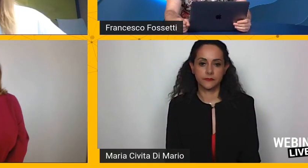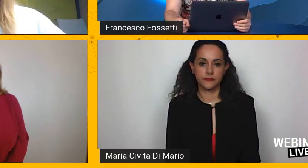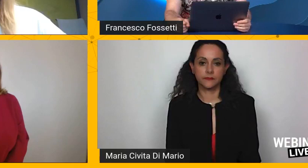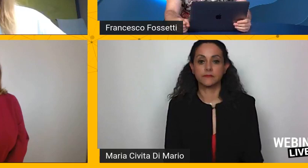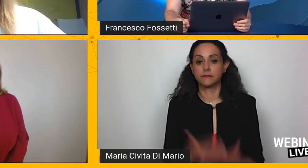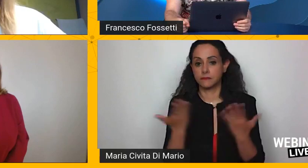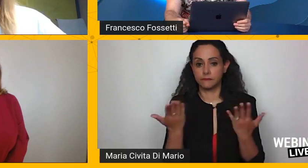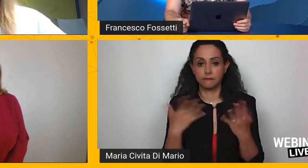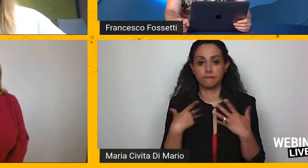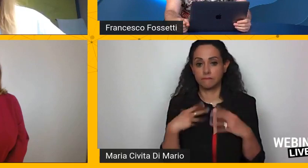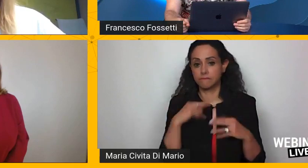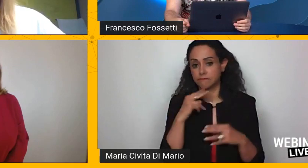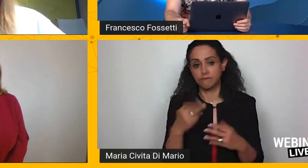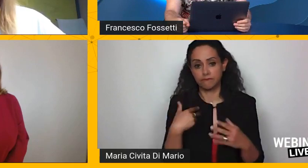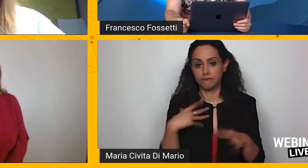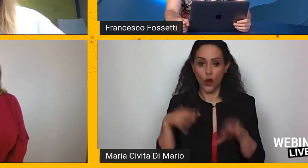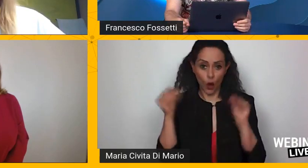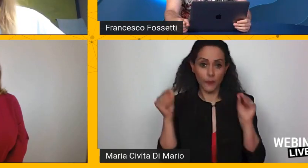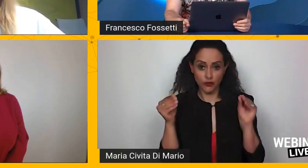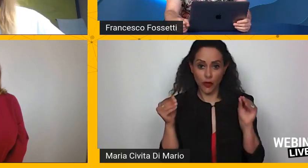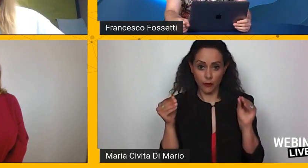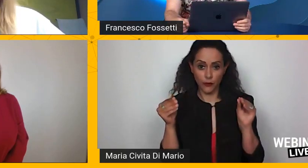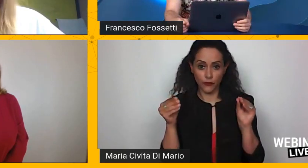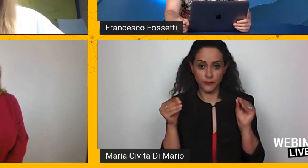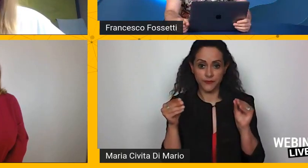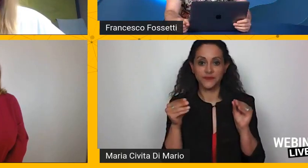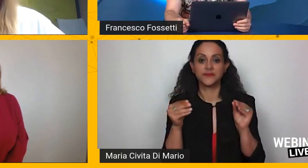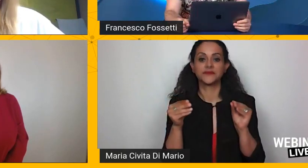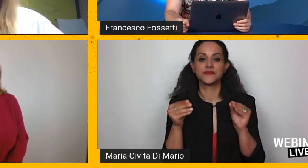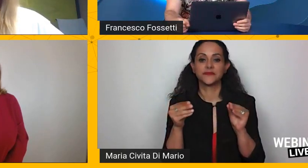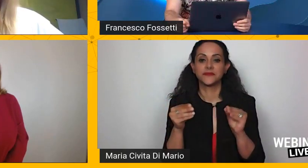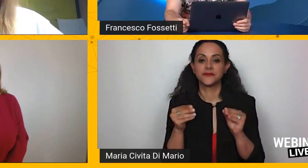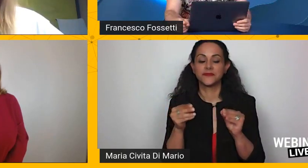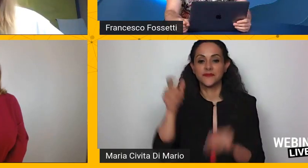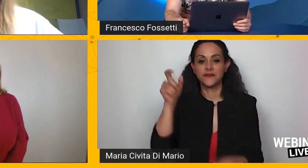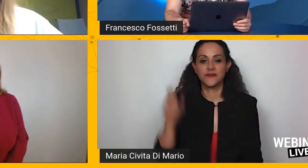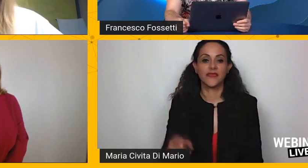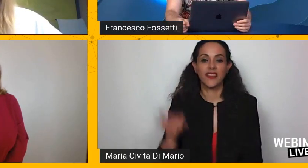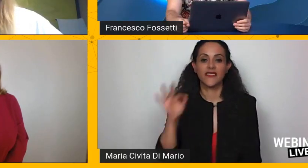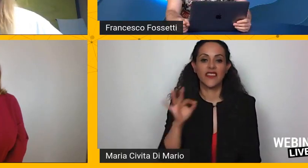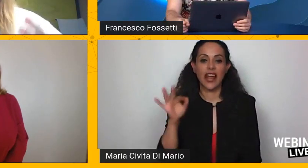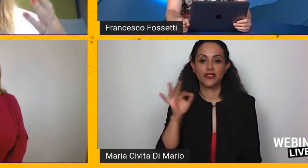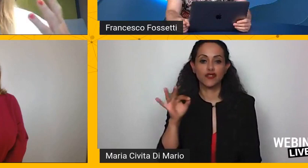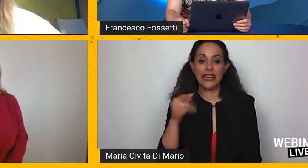quindi io direi che possiamo mh